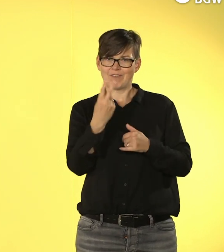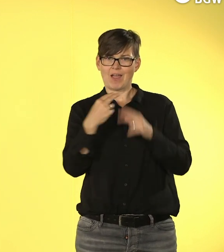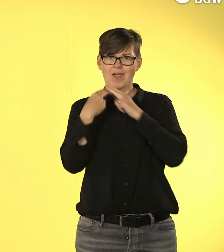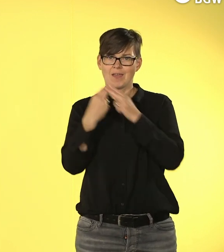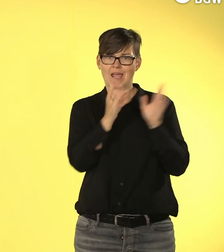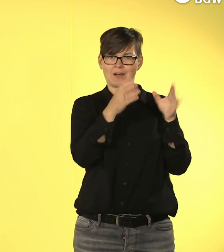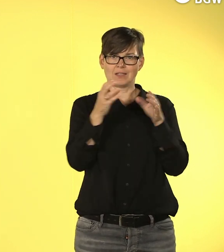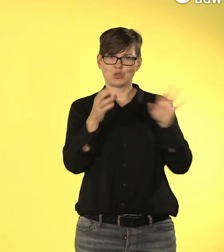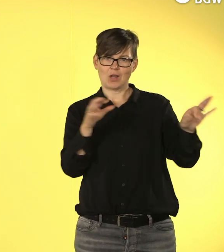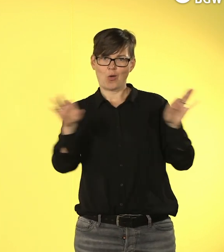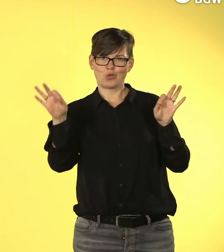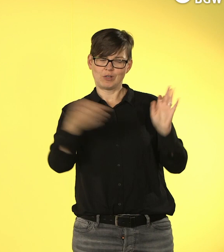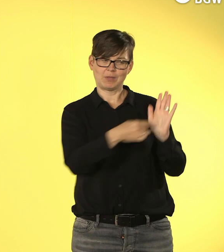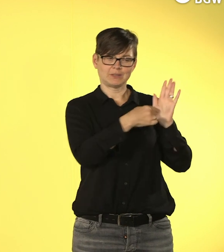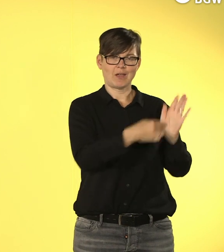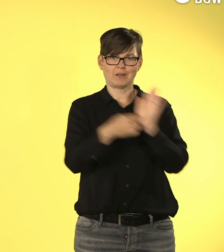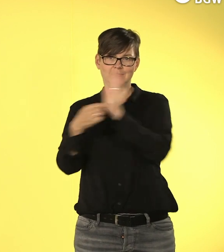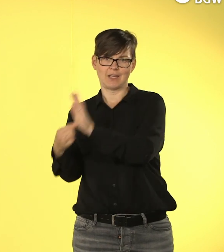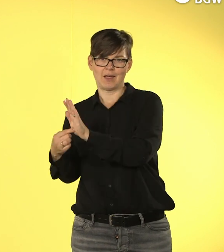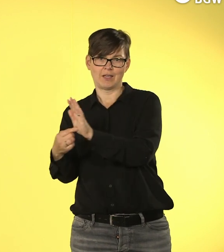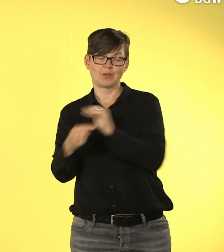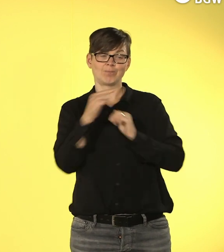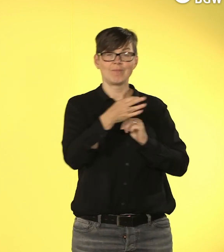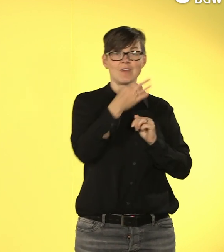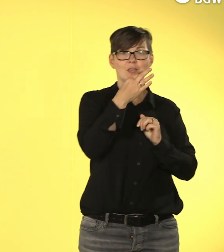Die jüngere Generation und die ältere Generation.